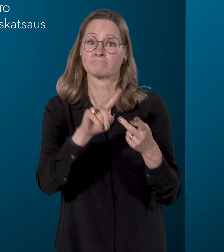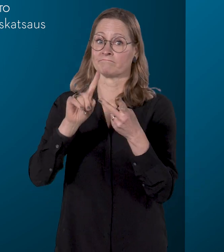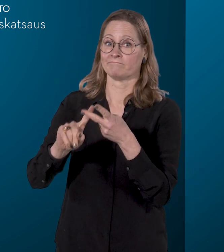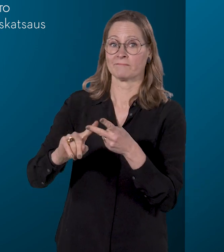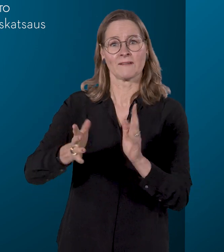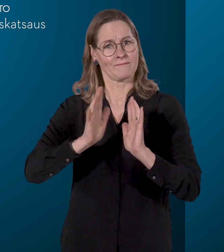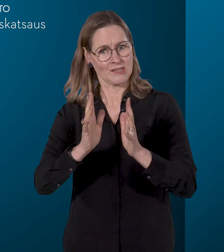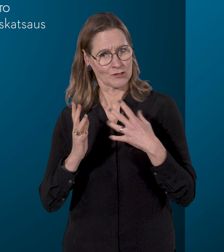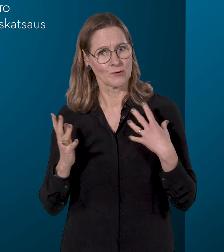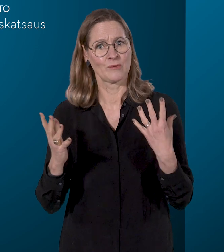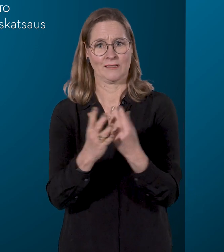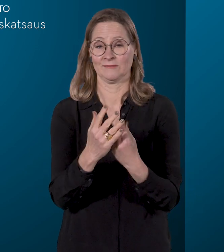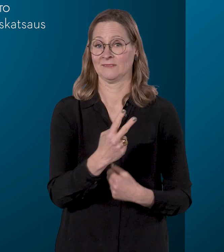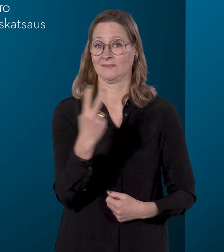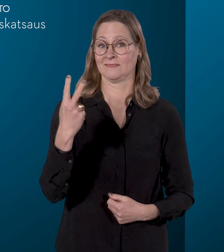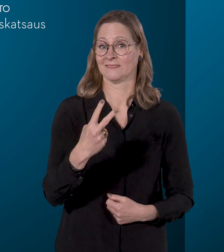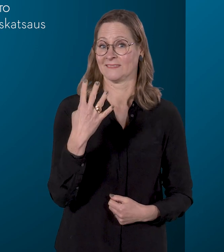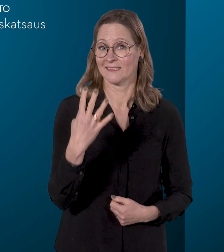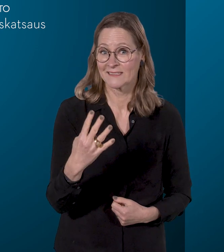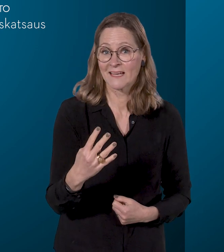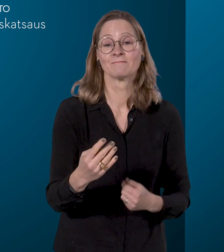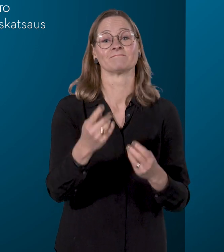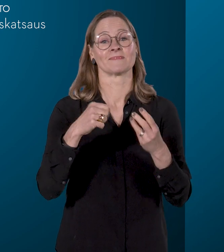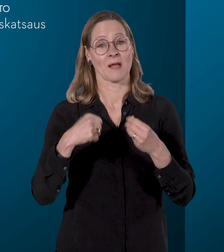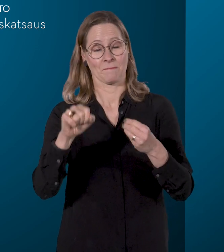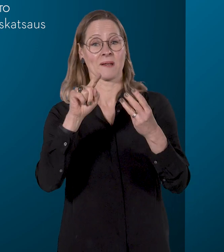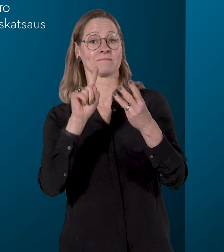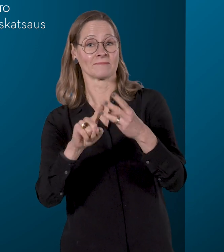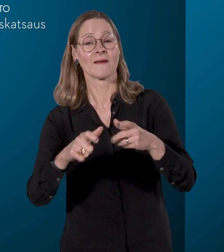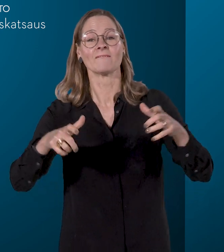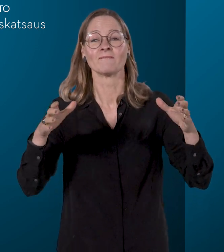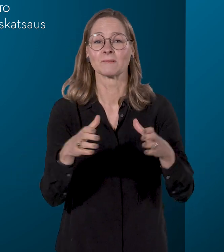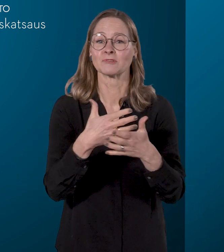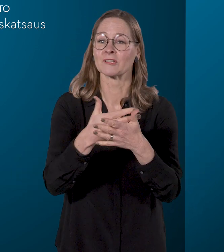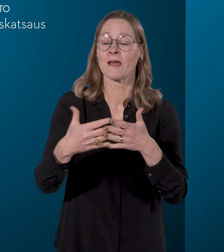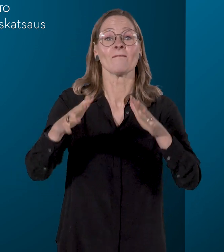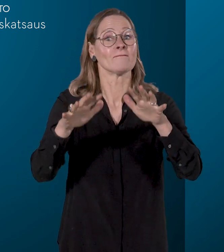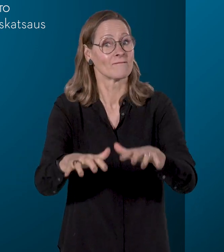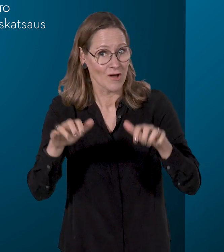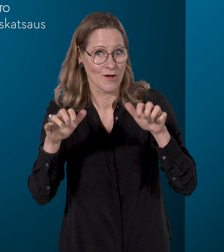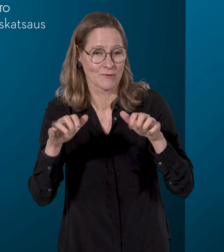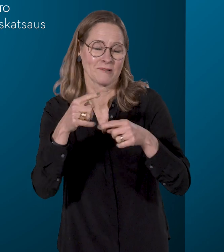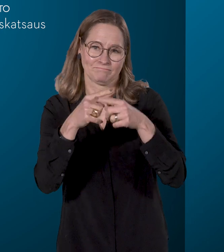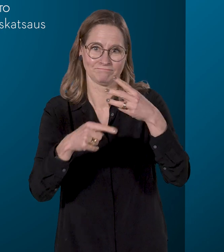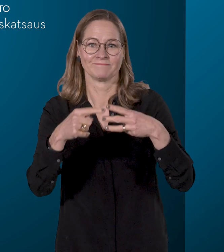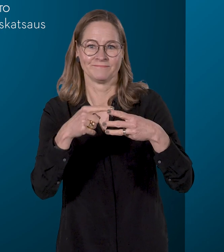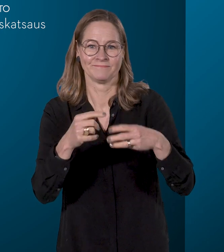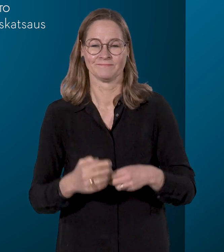Viitotaan yhdessä 2024 -kampanja sekä vähemmistökielifoorumi.